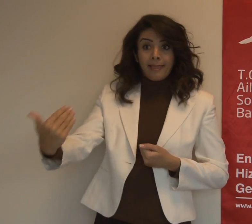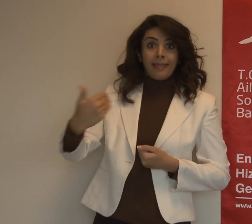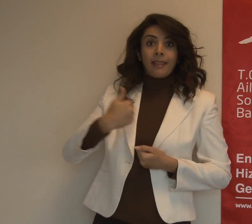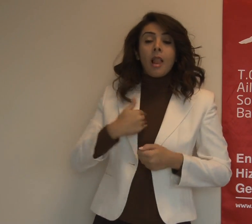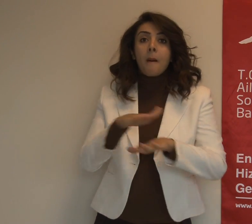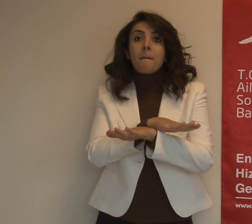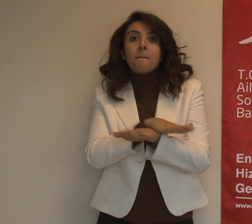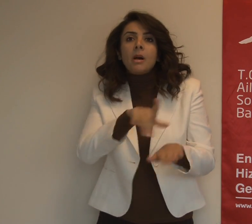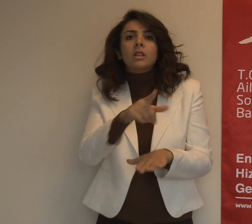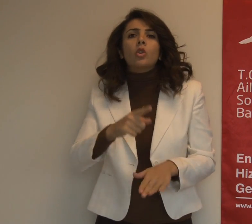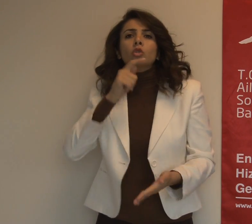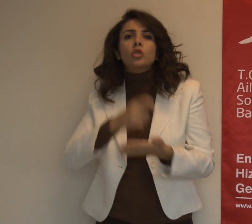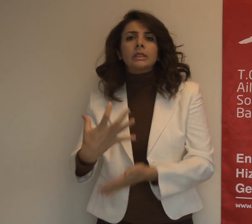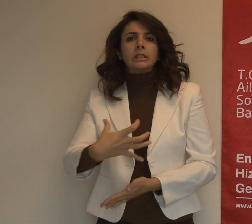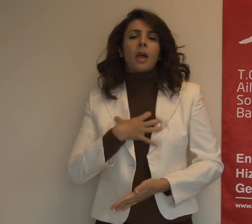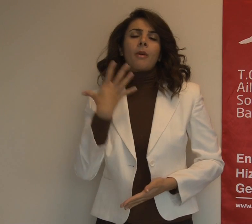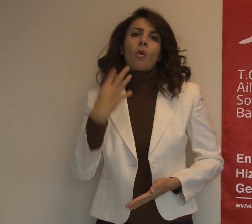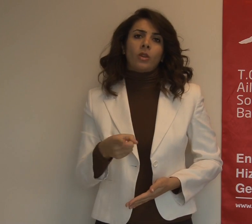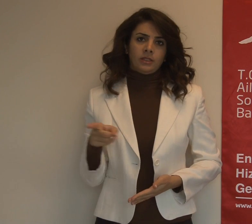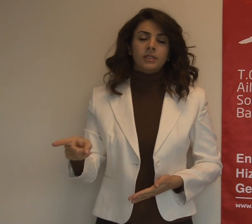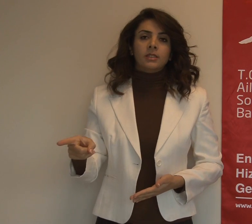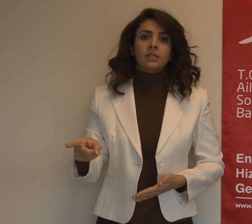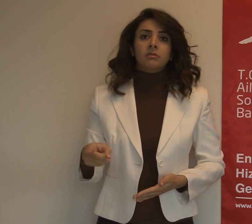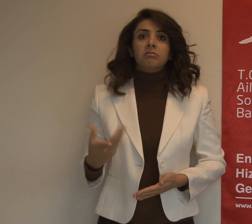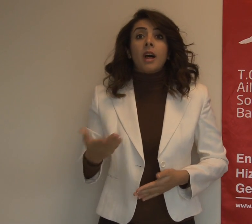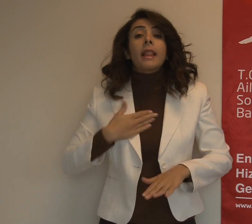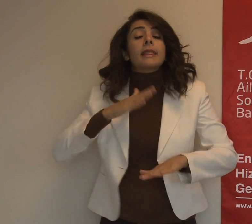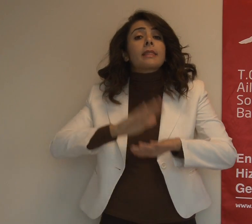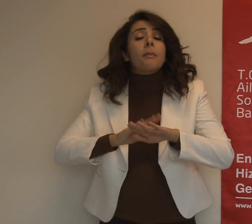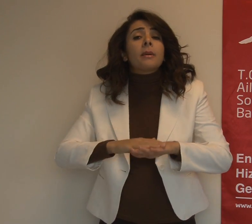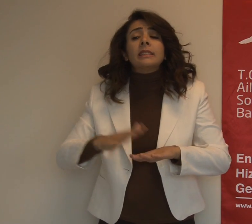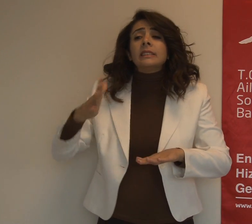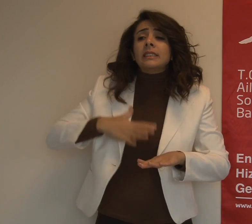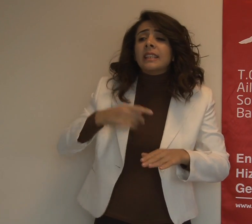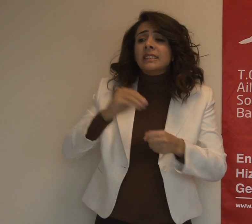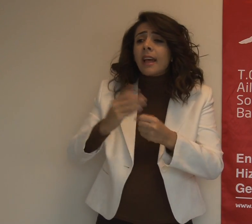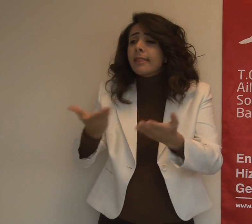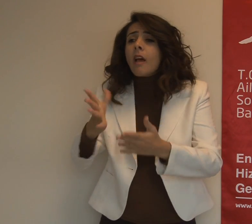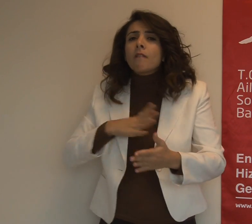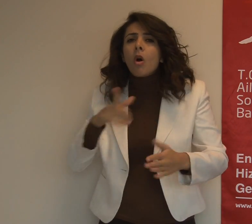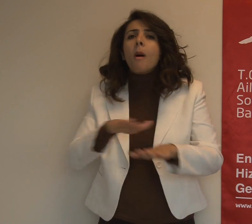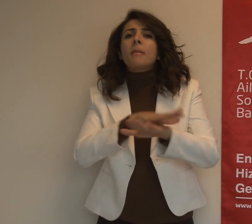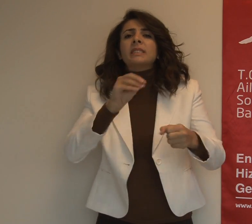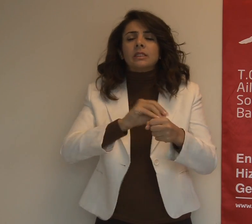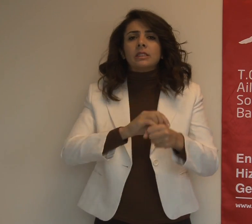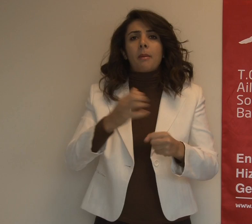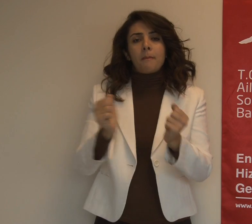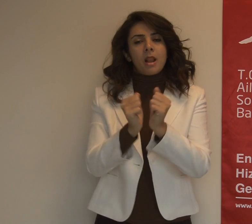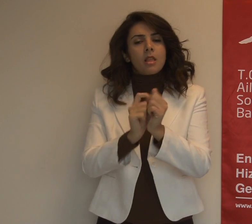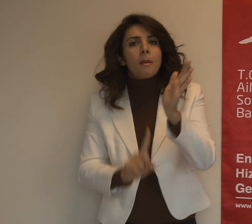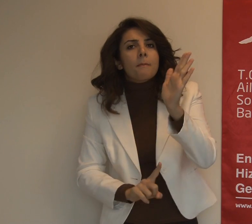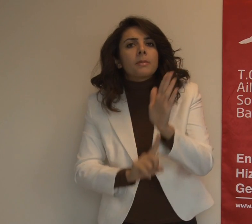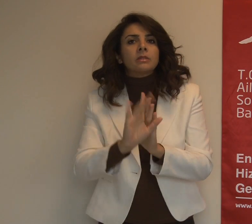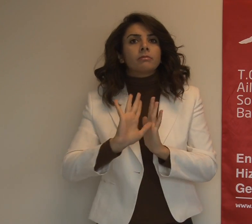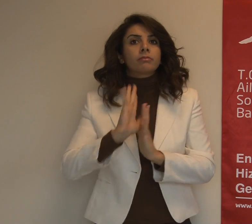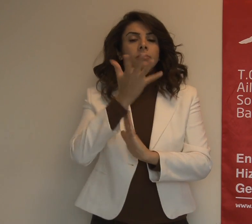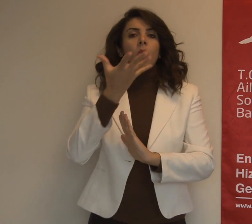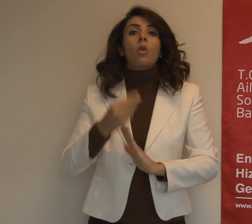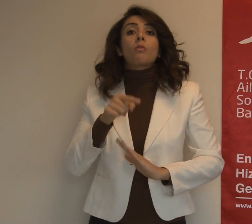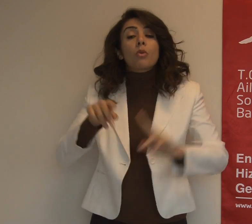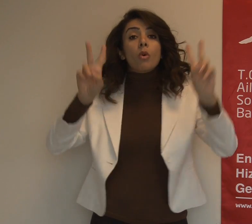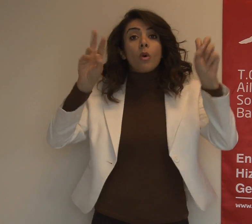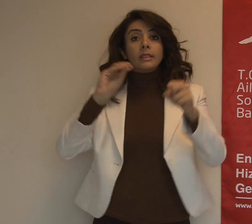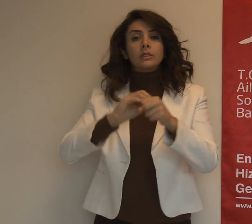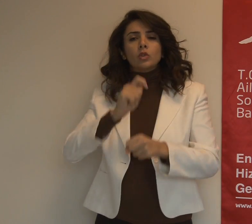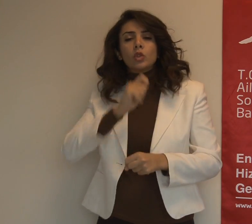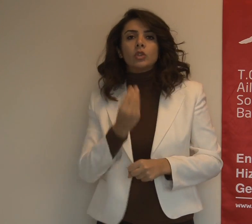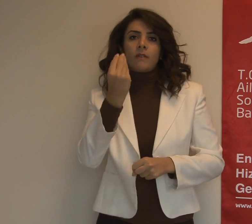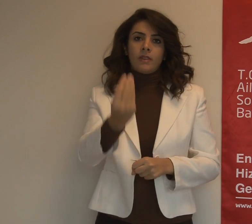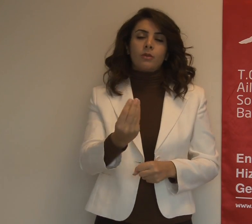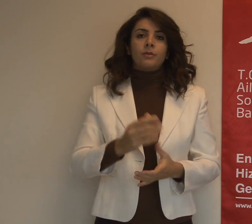Sizler gelip o masada söz sahibi olacaksınız. Yapmak istediğiniz her şeyi o şehirde birlikte başaracağız bu konuda söz veriyoruz."